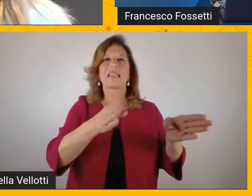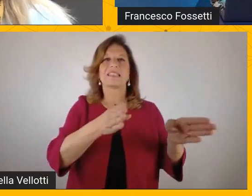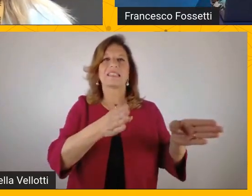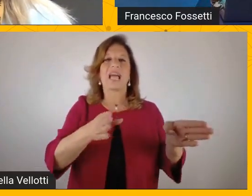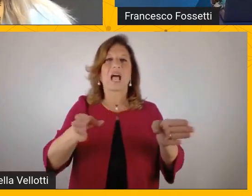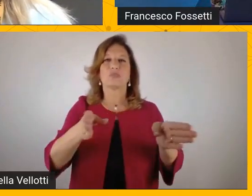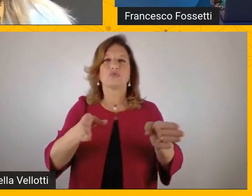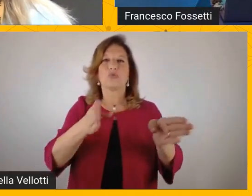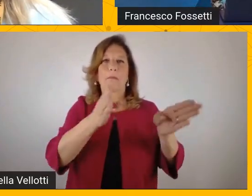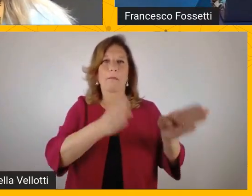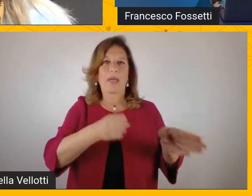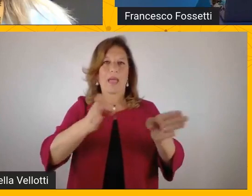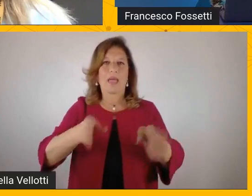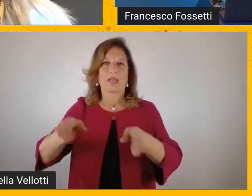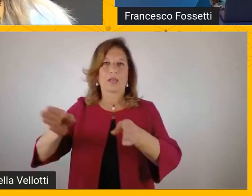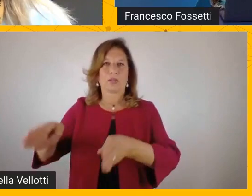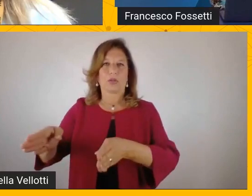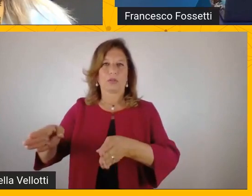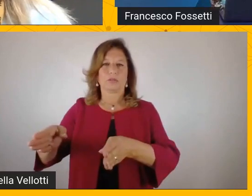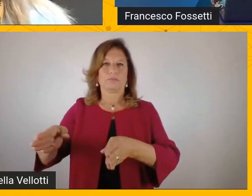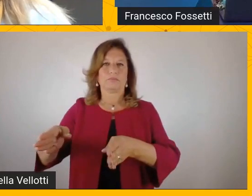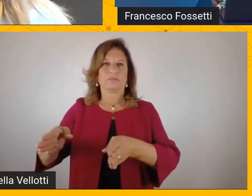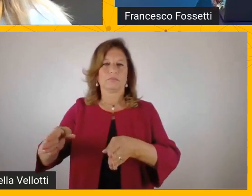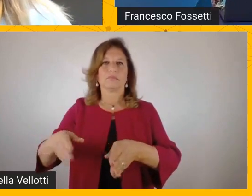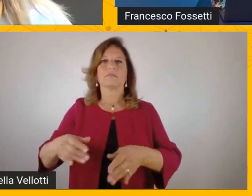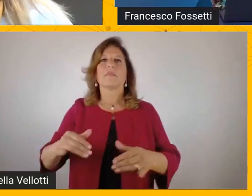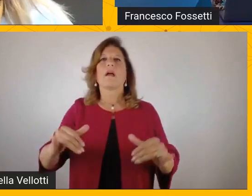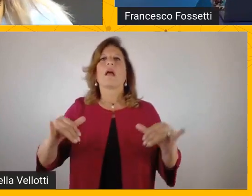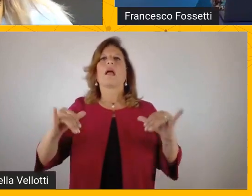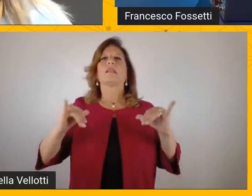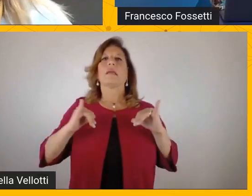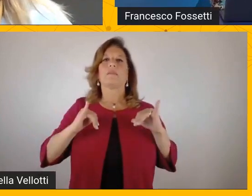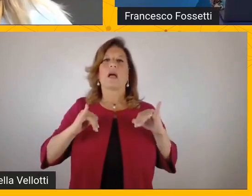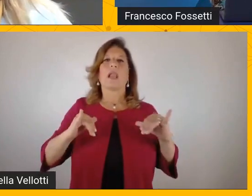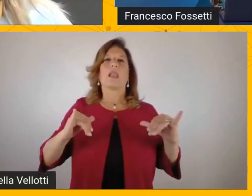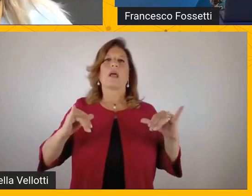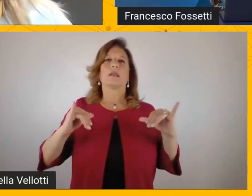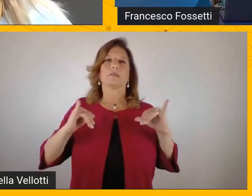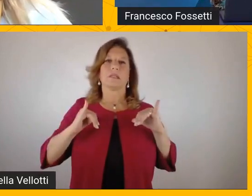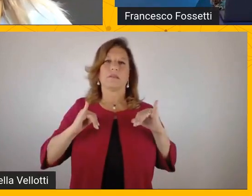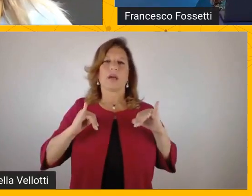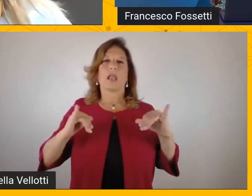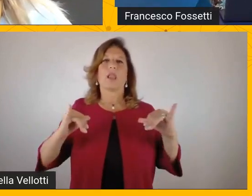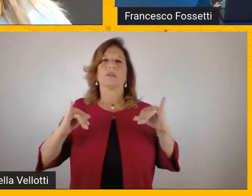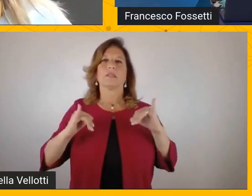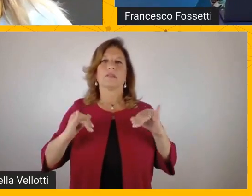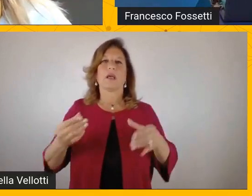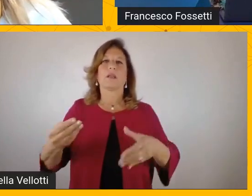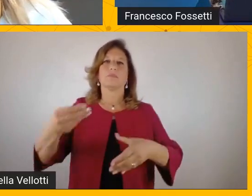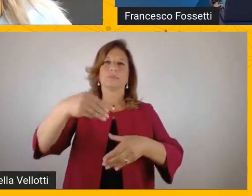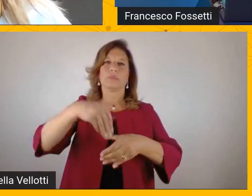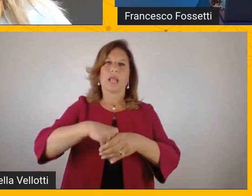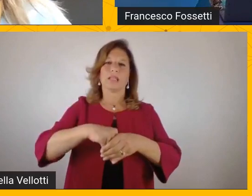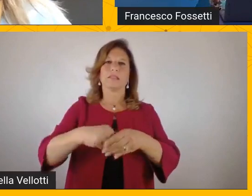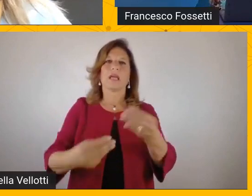stagioni. Okay? Quindi a inter valli regolari viene iniettato